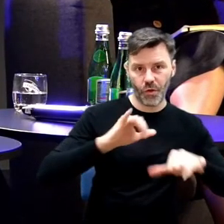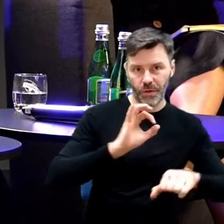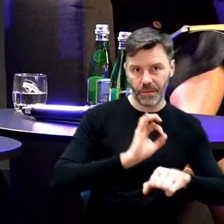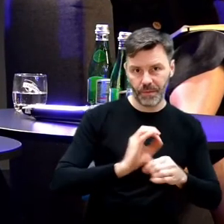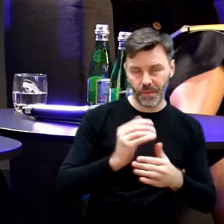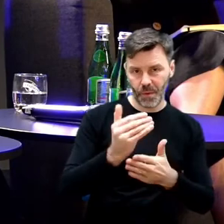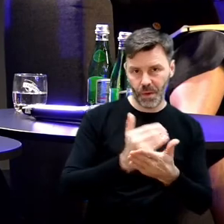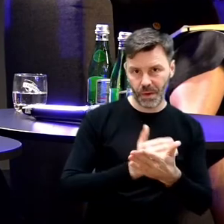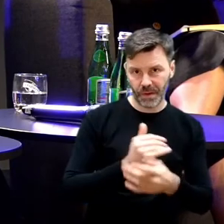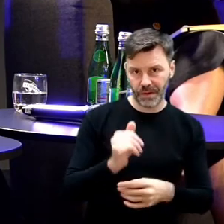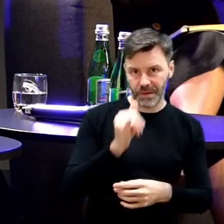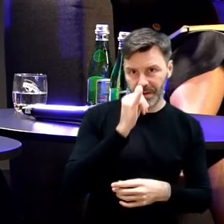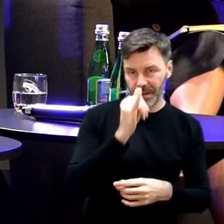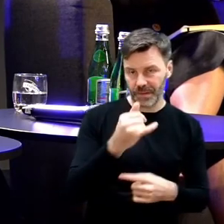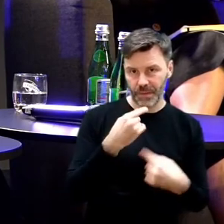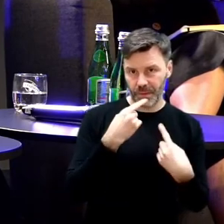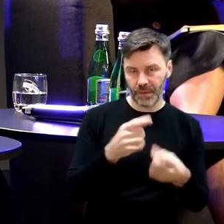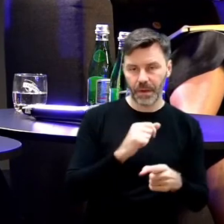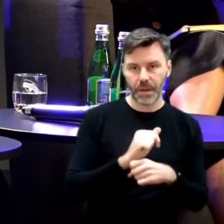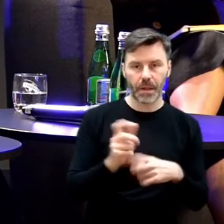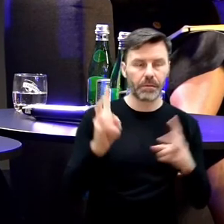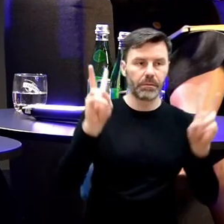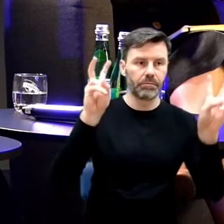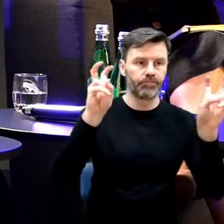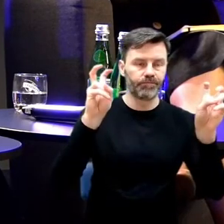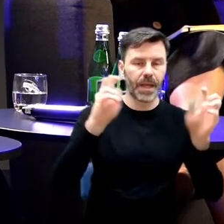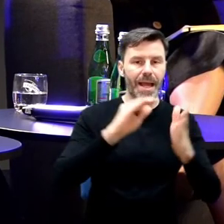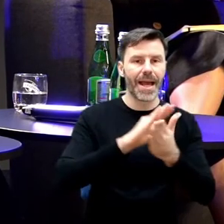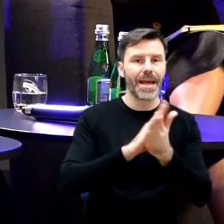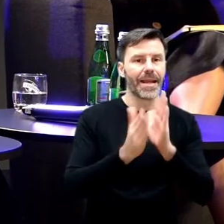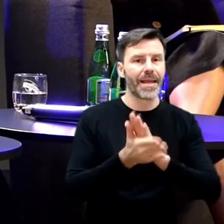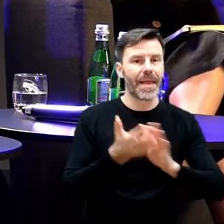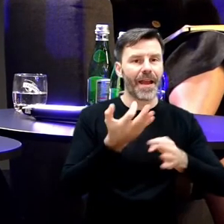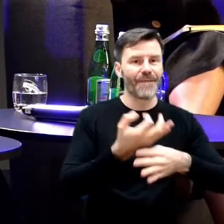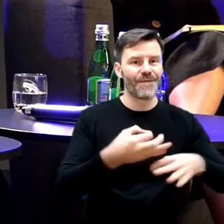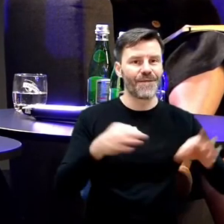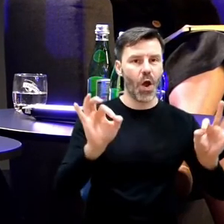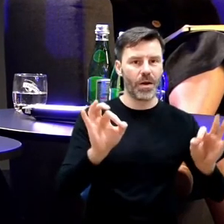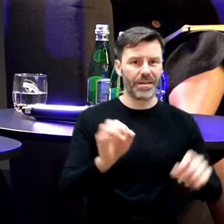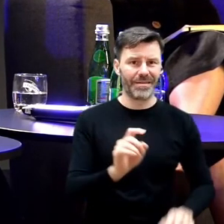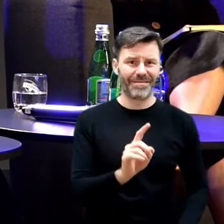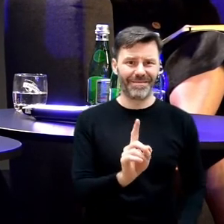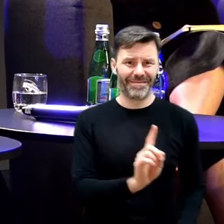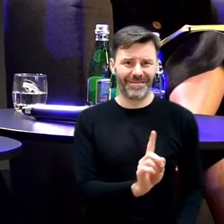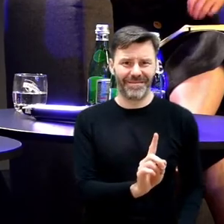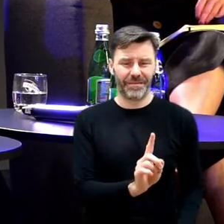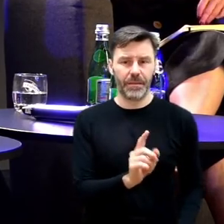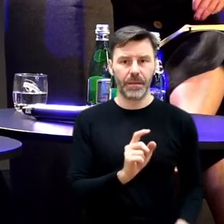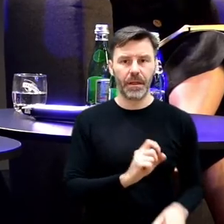zupełnie wolnorynkową instytucją, bo jednak mamy to do czynienia i z aportem działek,